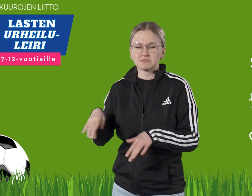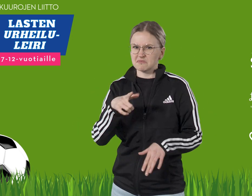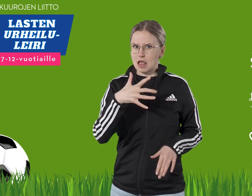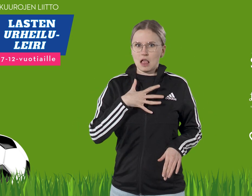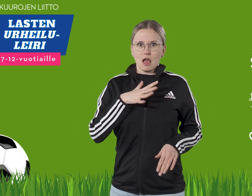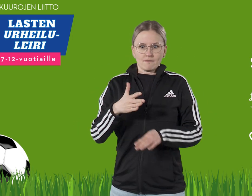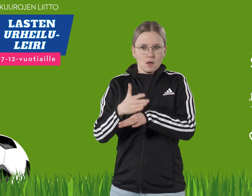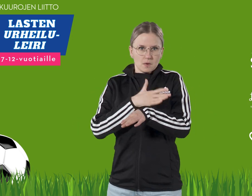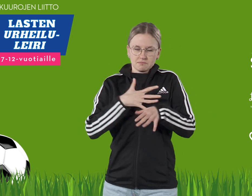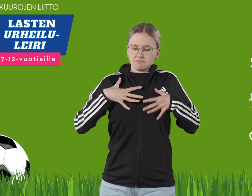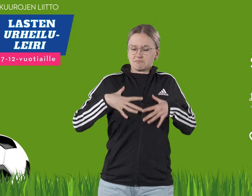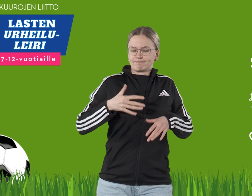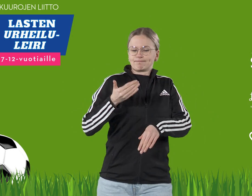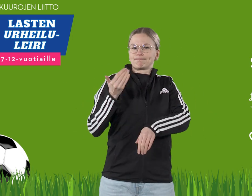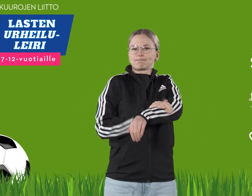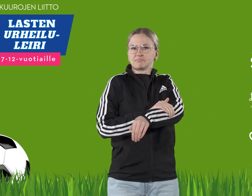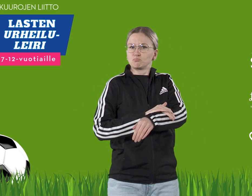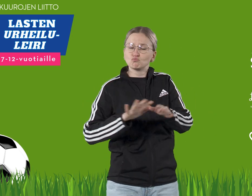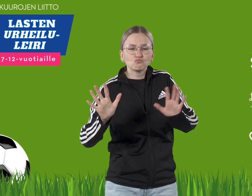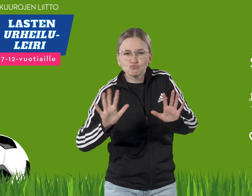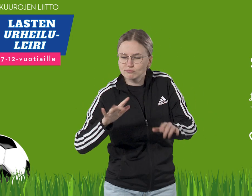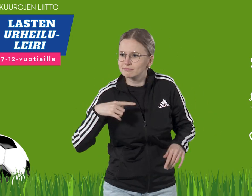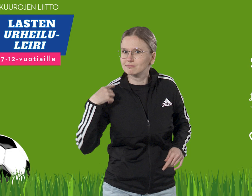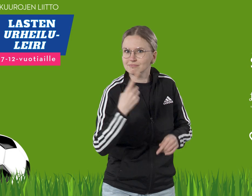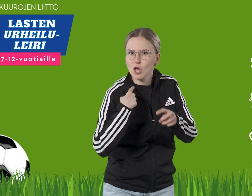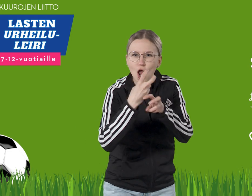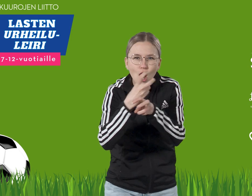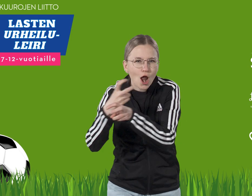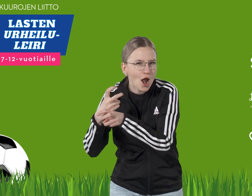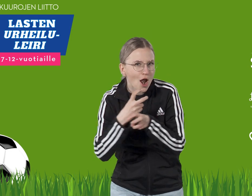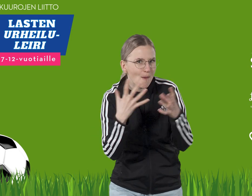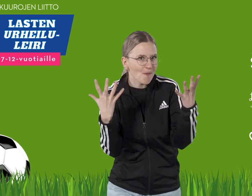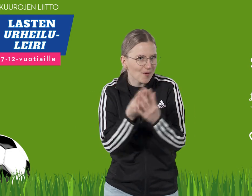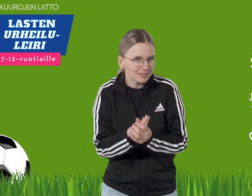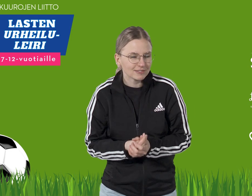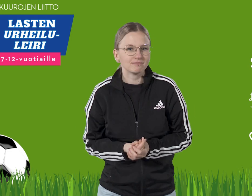Ei siis ole väliä, onko jokin urheilulaji sinulle entuudestaan tuttu vai ei, - kokeilemme yhdessä kaikkia lajeja.